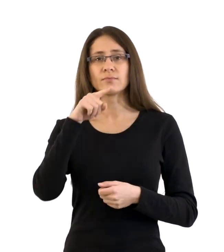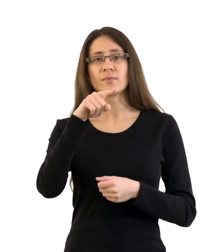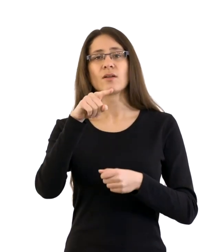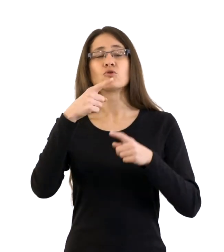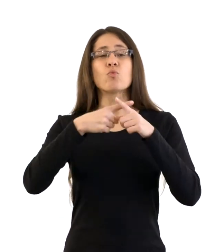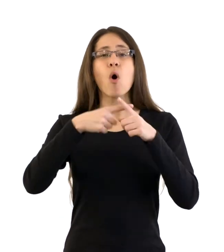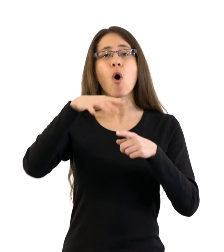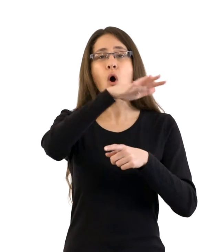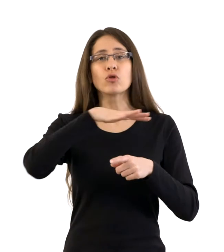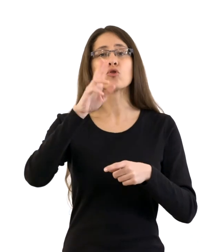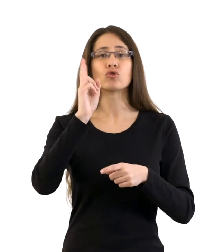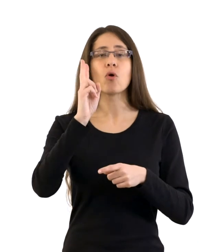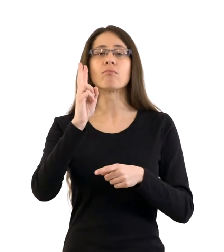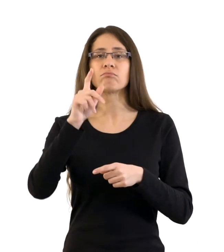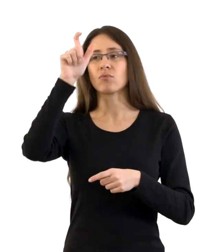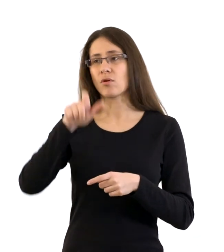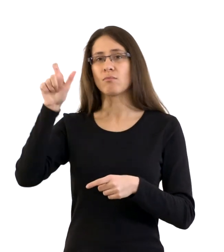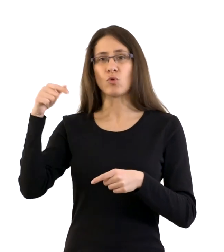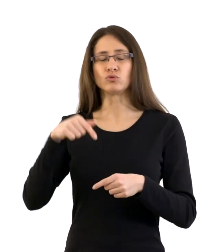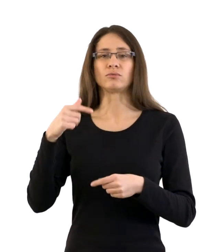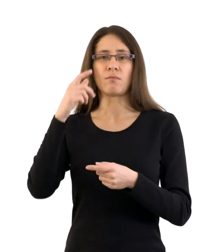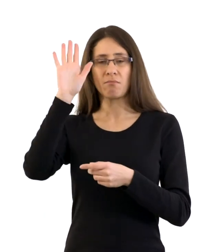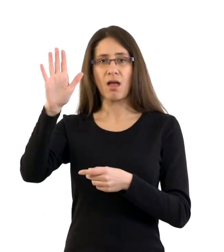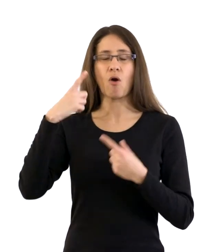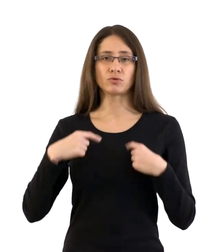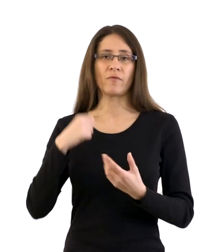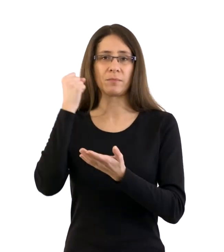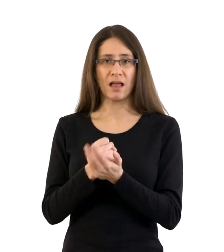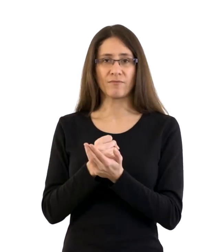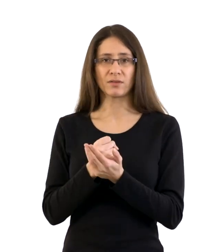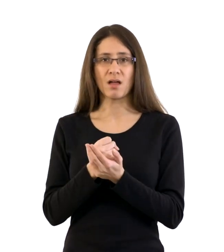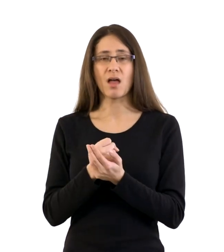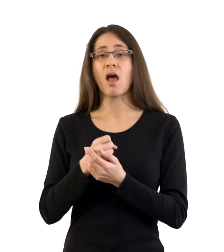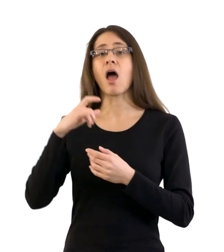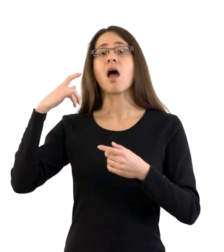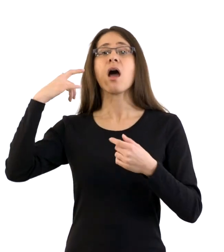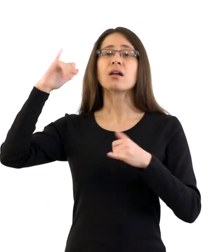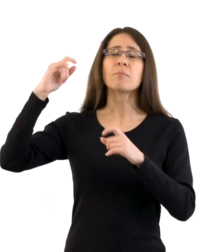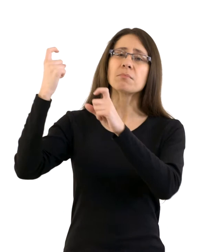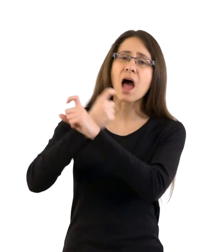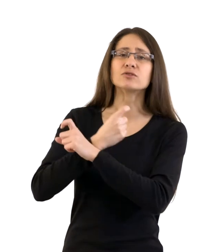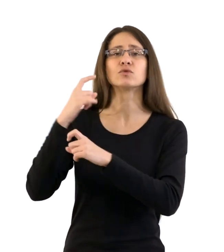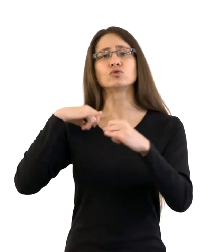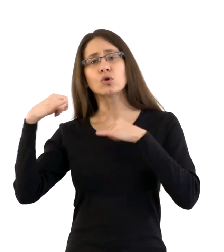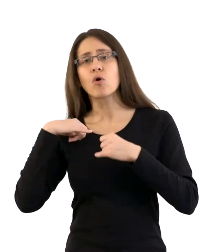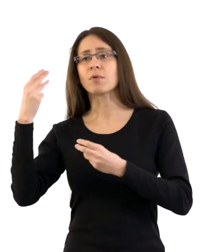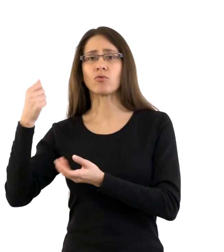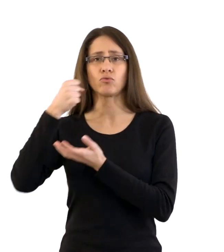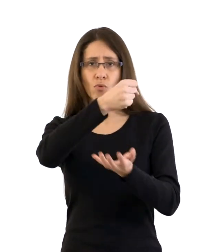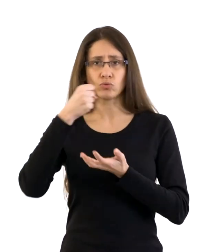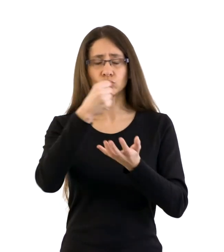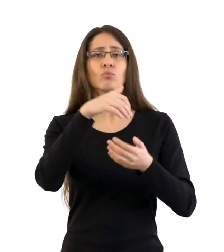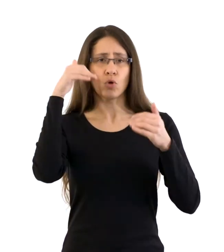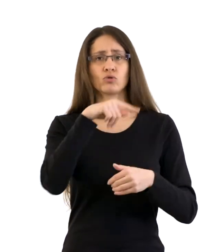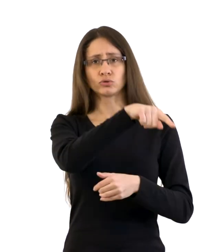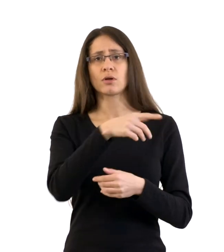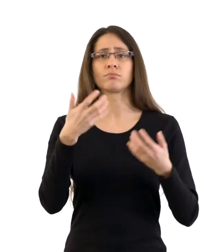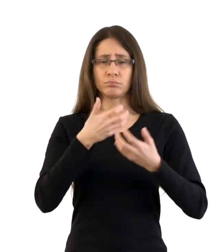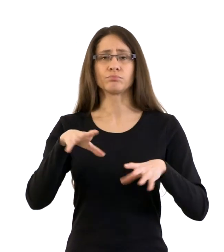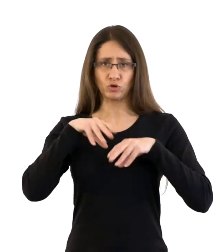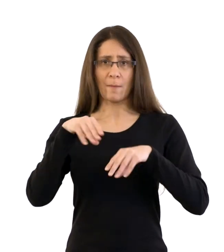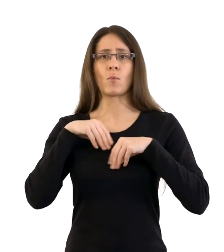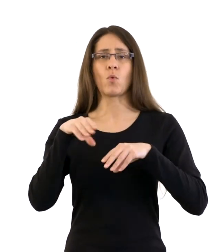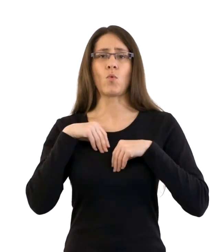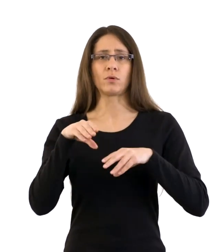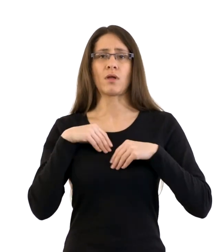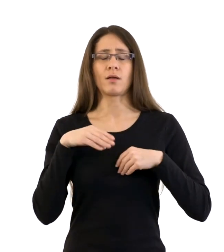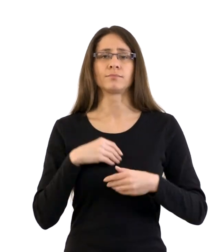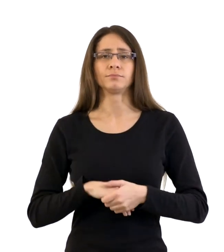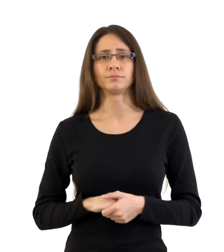przyjmować w poczet swych członków osoby prawne i przyjmować dotacje od organów władzy państwowej i innych instytucji.